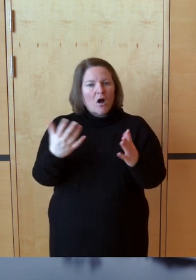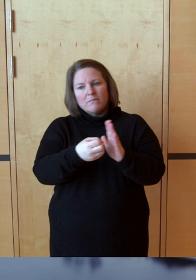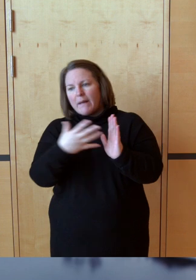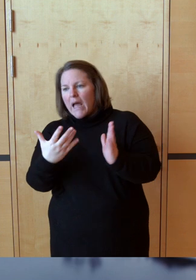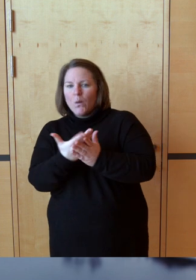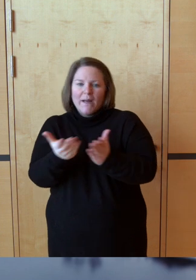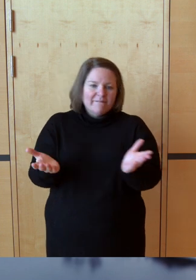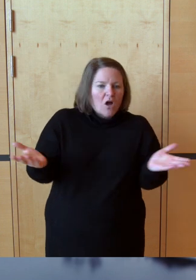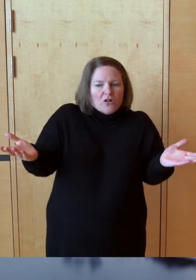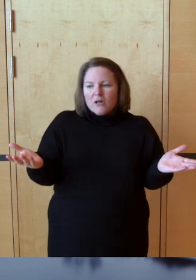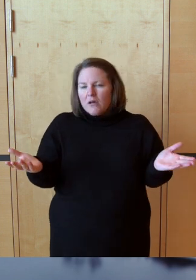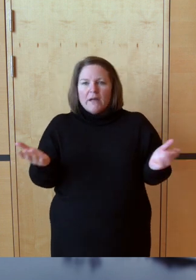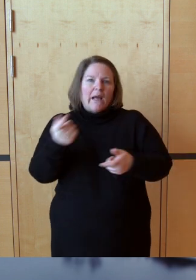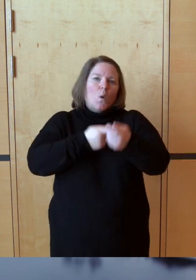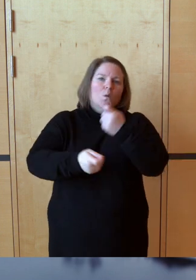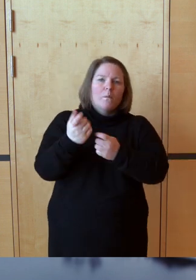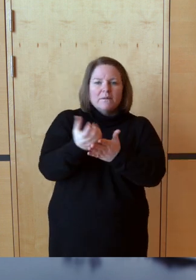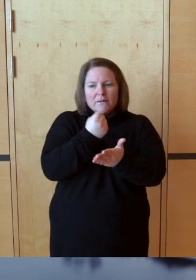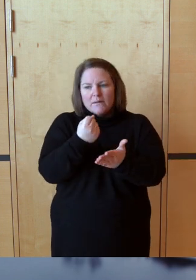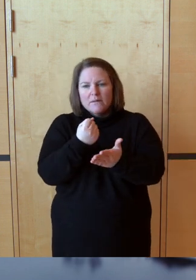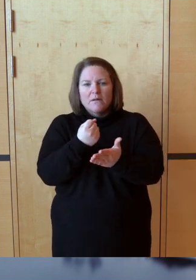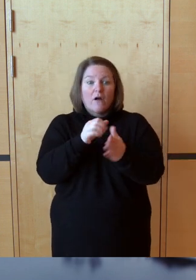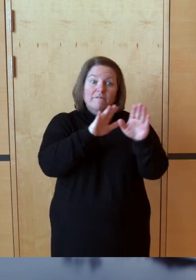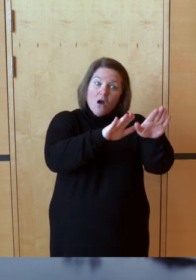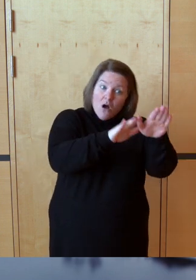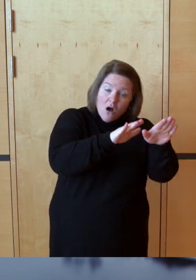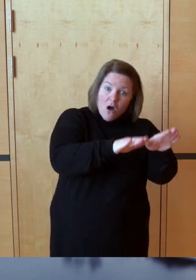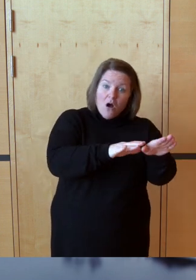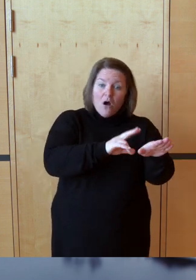De med ekonomiska utfallet att vara kvar eller eller att flytta